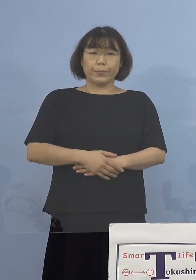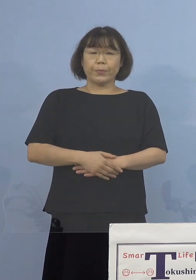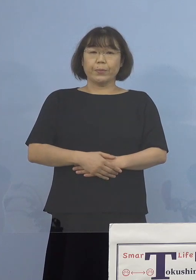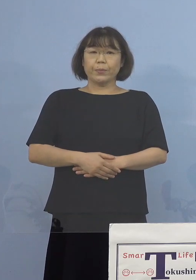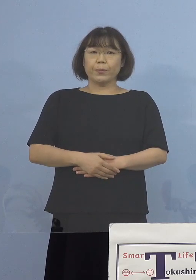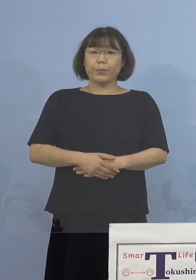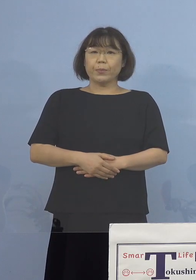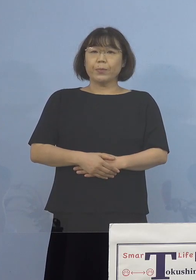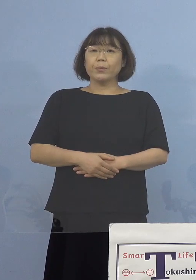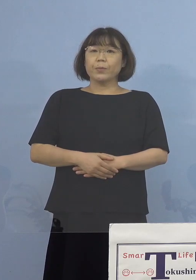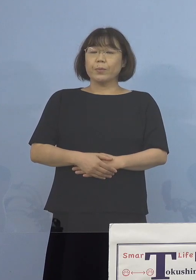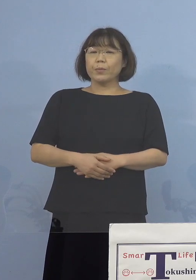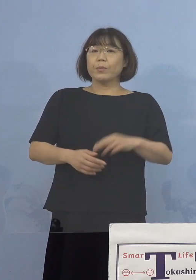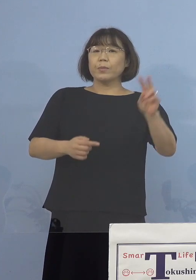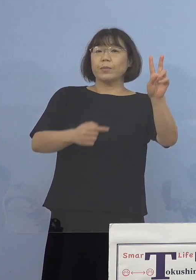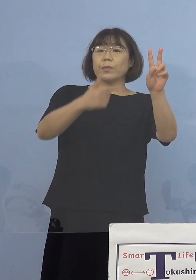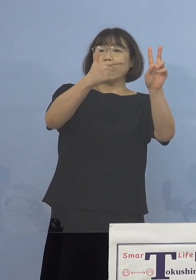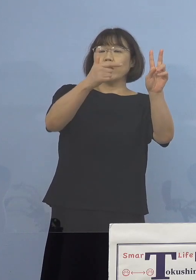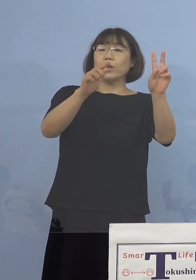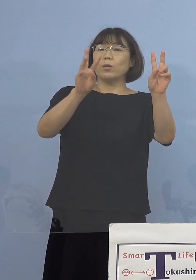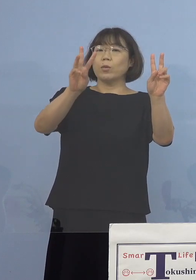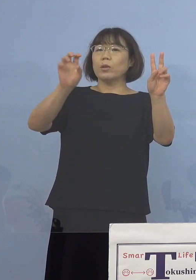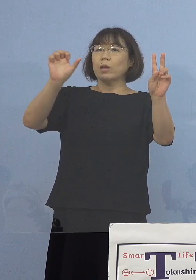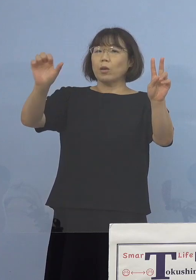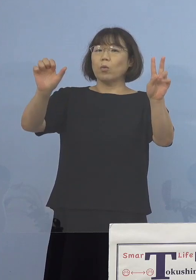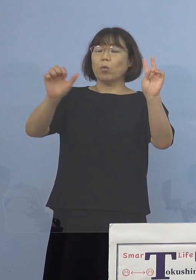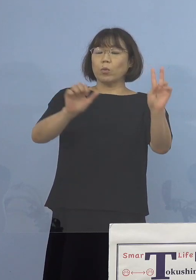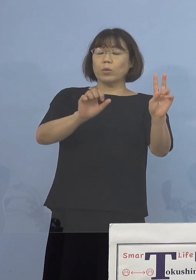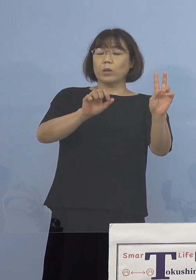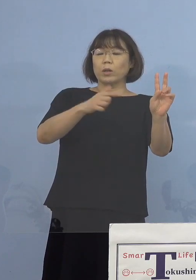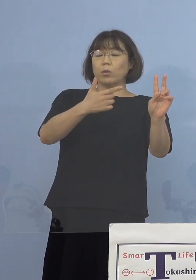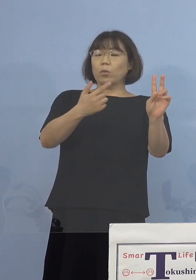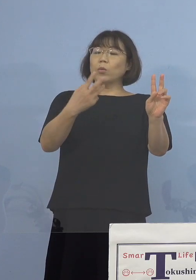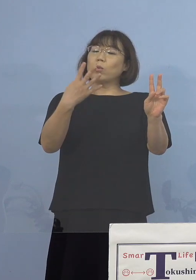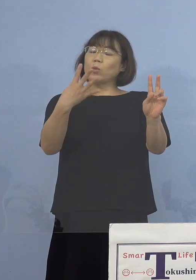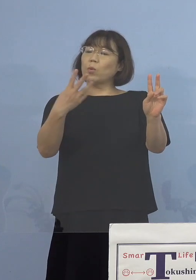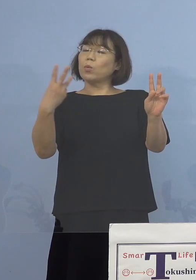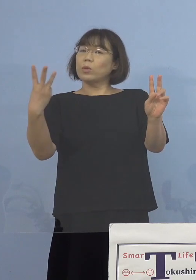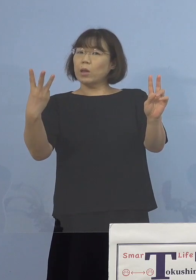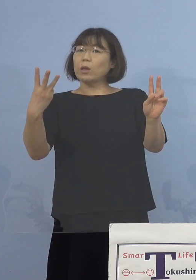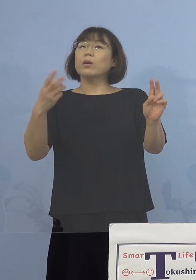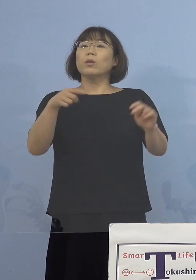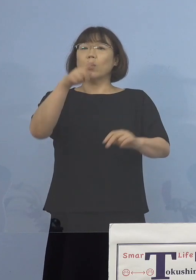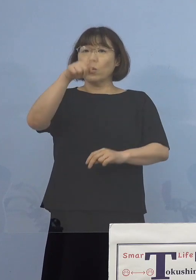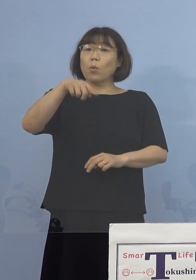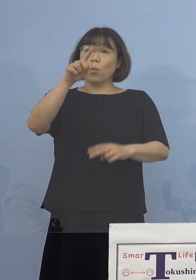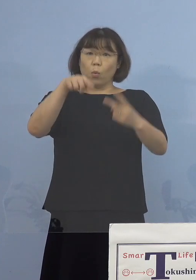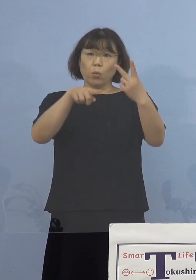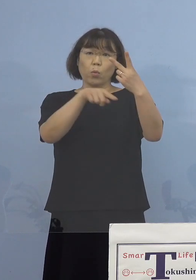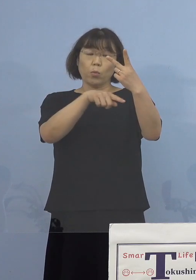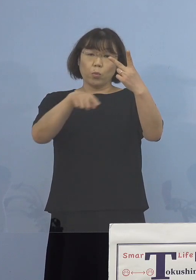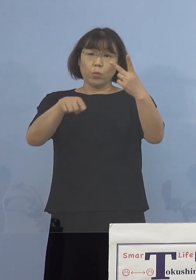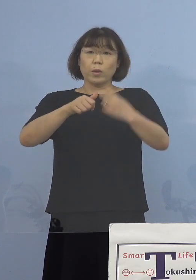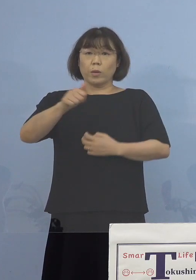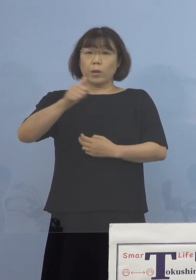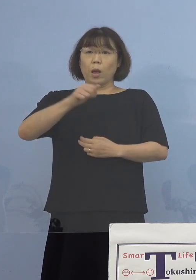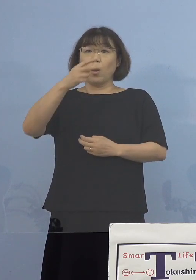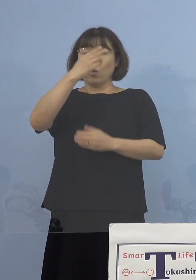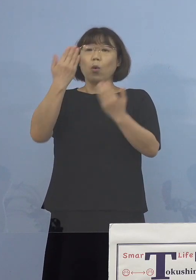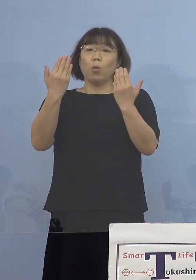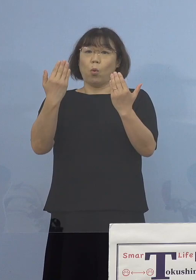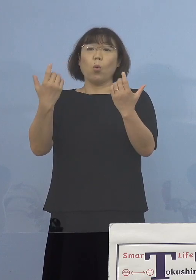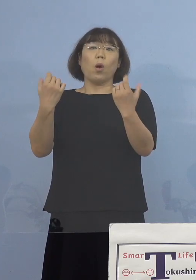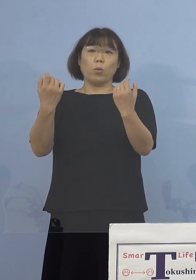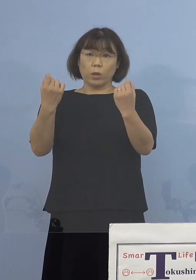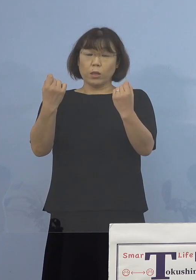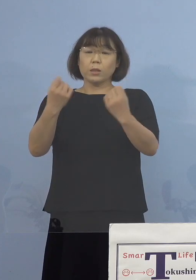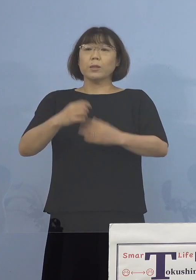続いて、2,635（例目）と2,643例目の方、このお二人の 通われている高校、同じ高校になりますが